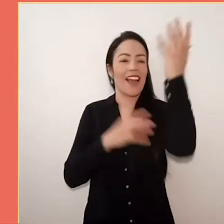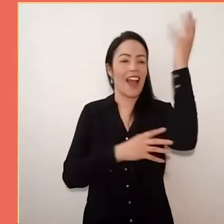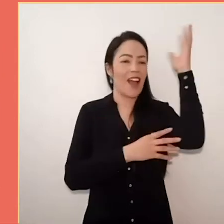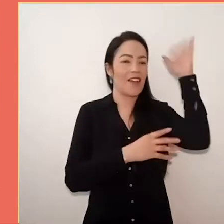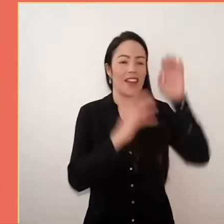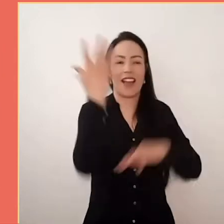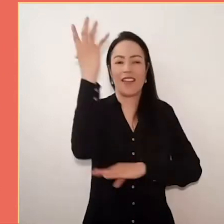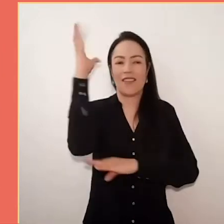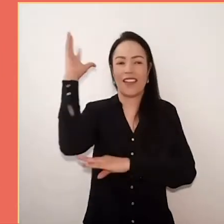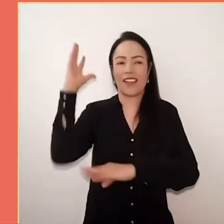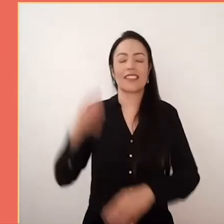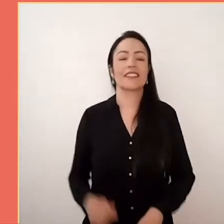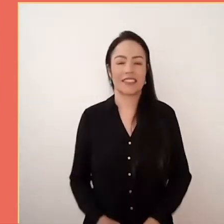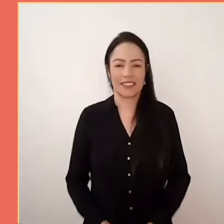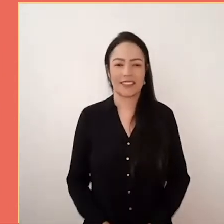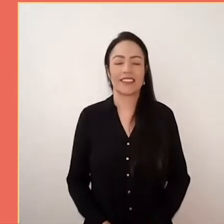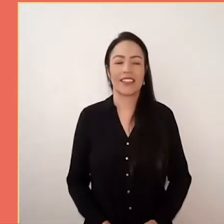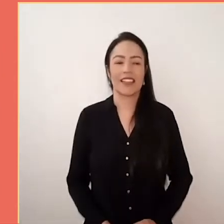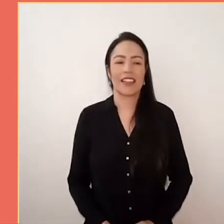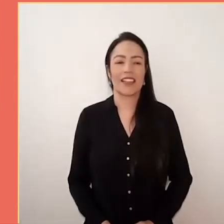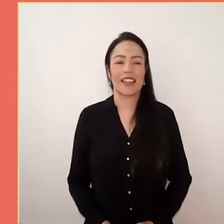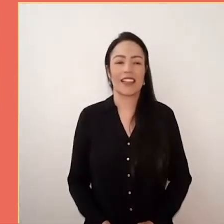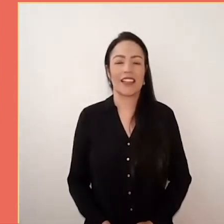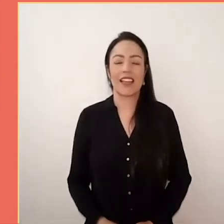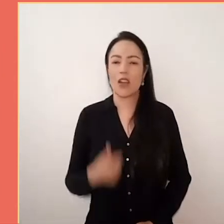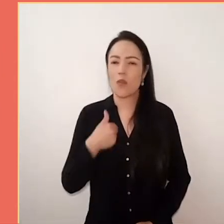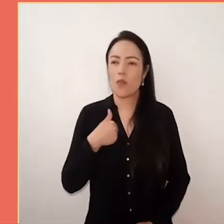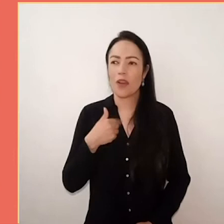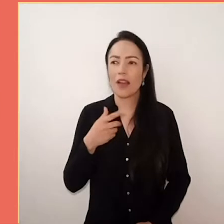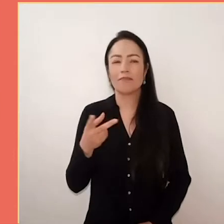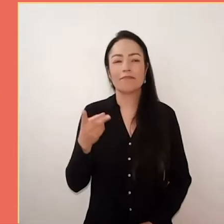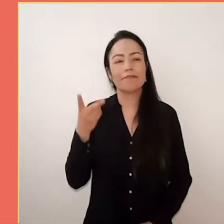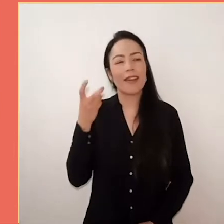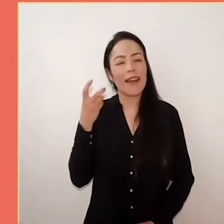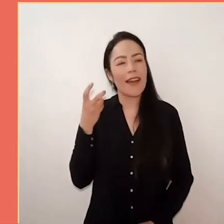a mansão do Parque Laje, eu reconheci aquele cheiro